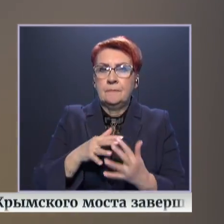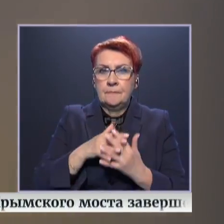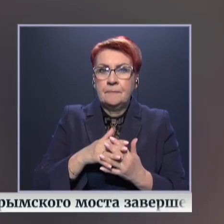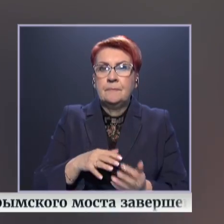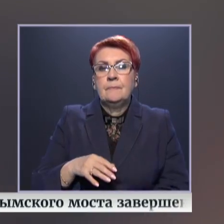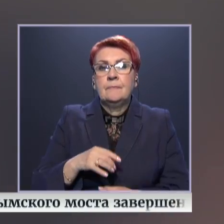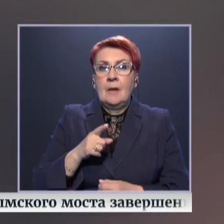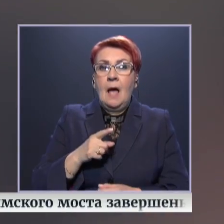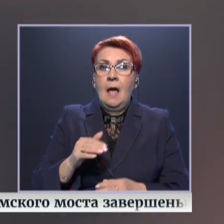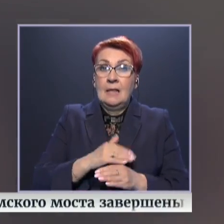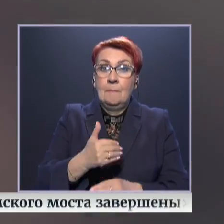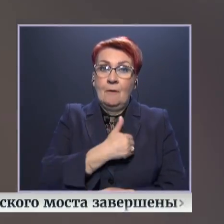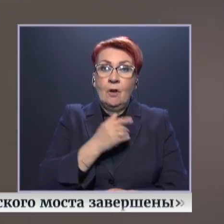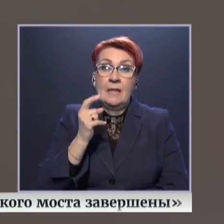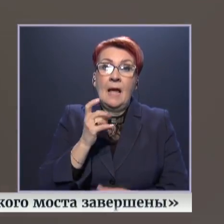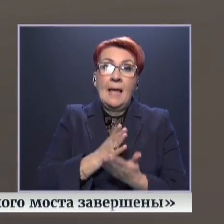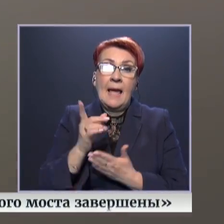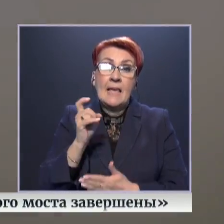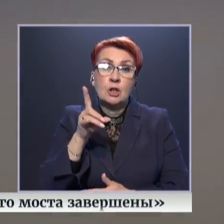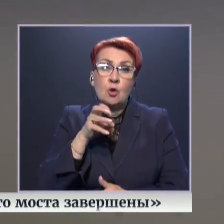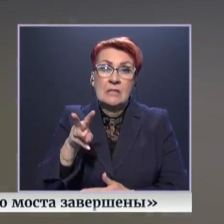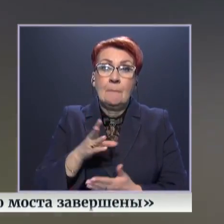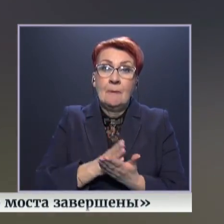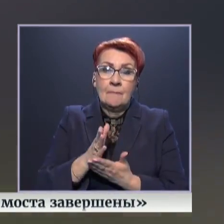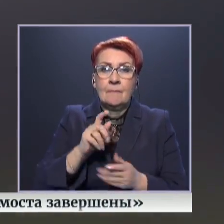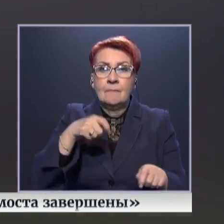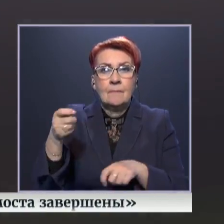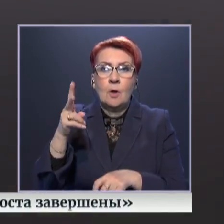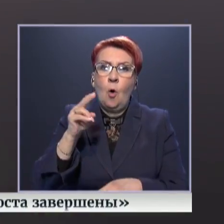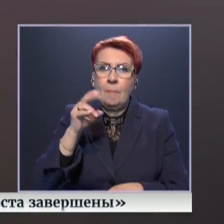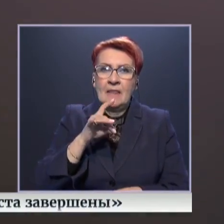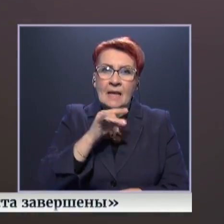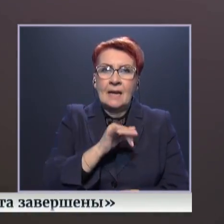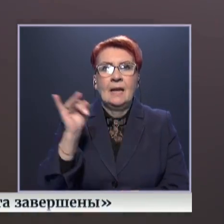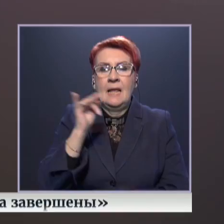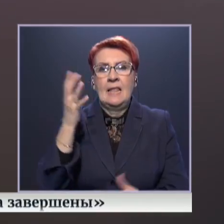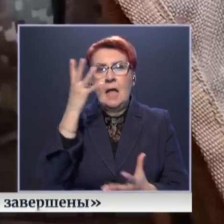Орла воюющим на херсонском направлении мы передали коптеры приборы ночного видения рации зарядное